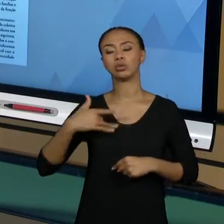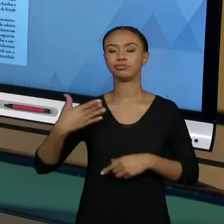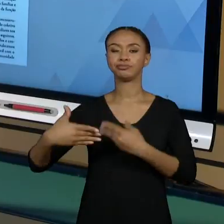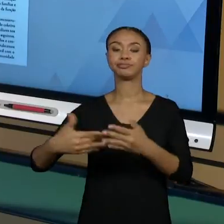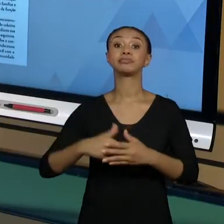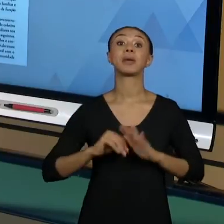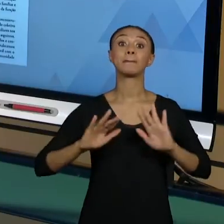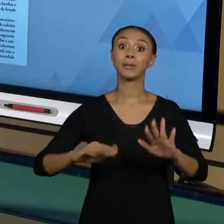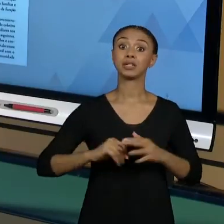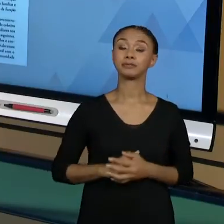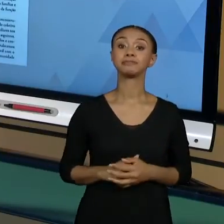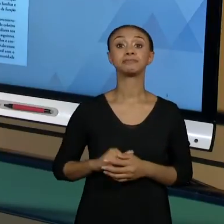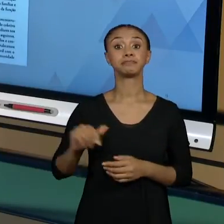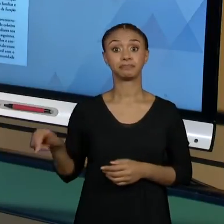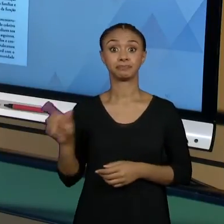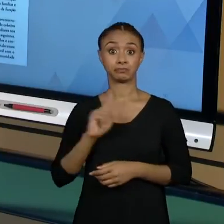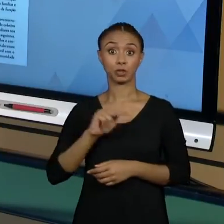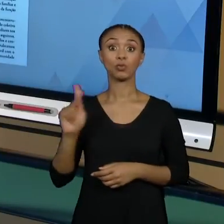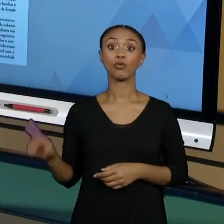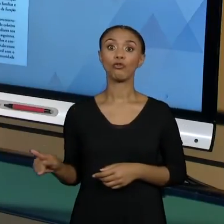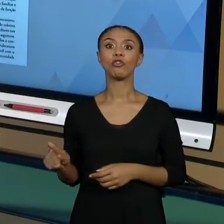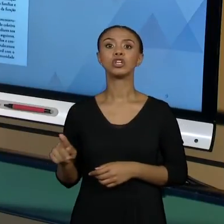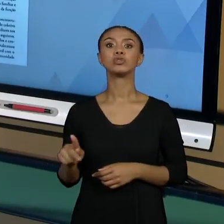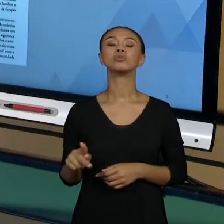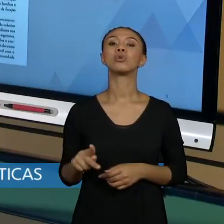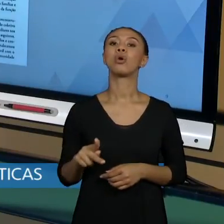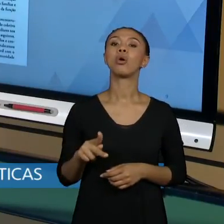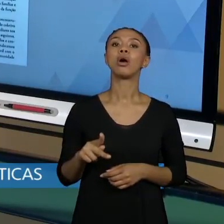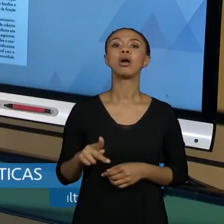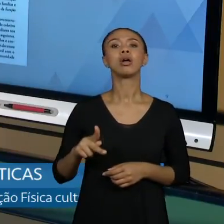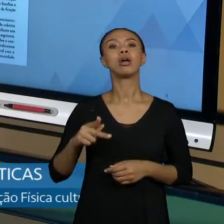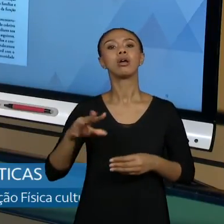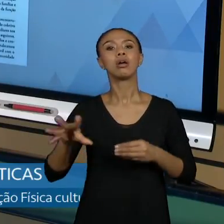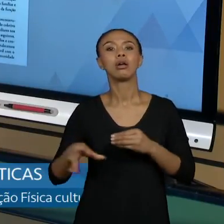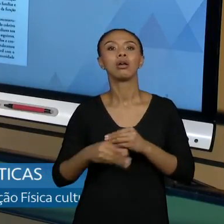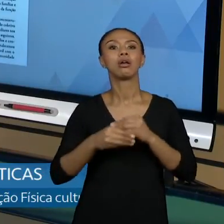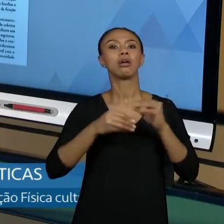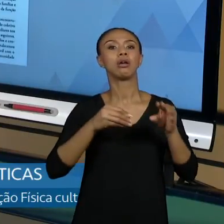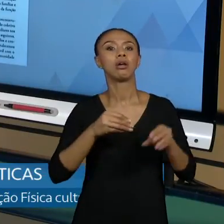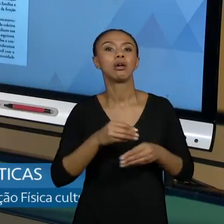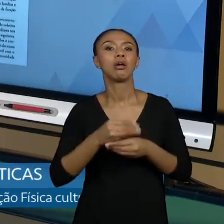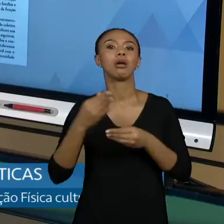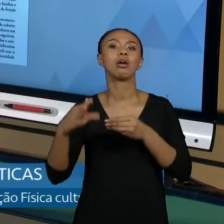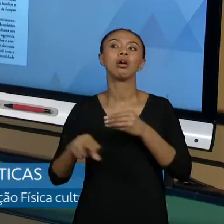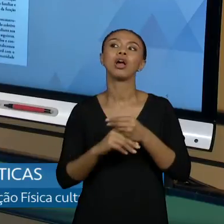CONFRONTANDO, COM ESSE SIGNIFICADO, O TRABALHO DELE, VAI CONFRONTANDO OUTRO SIGNIFICADO SOBRE O